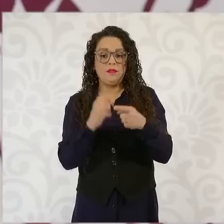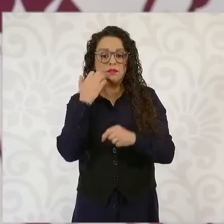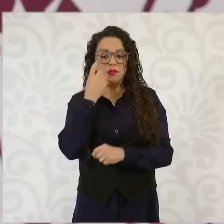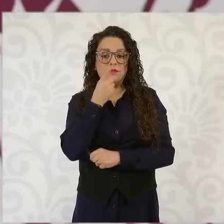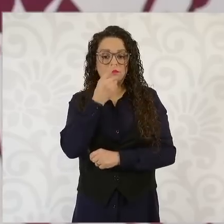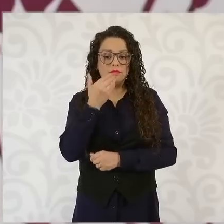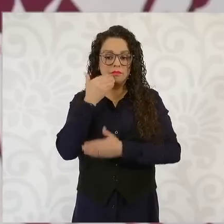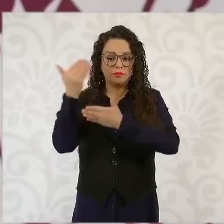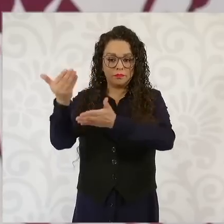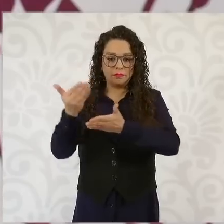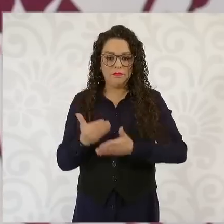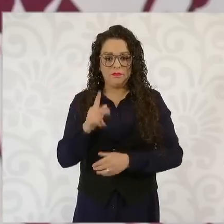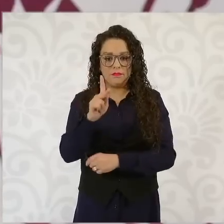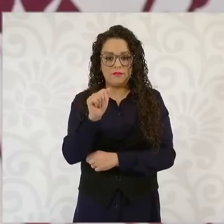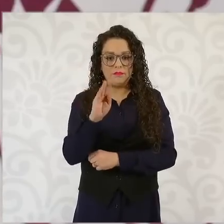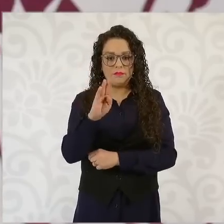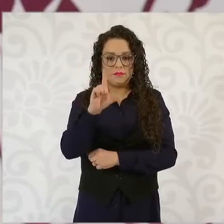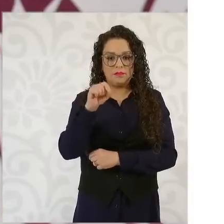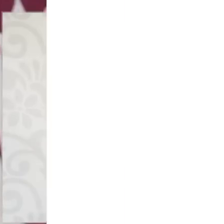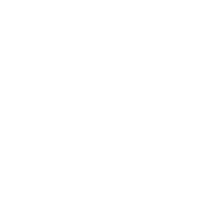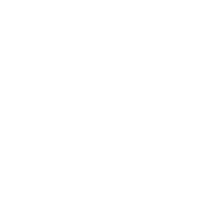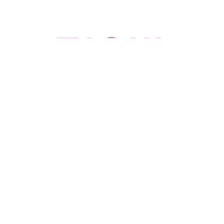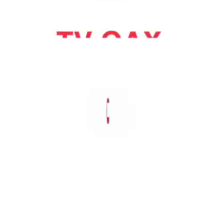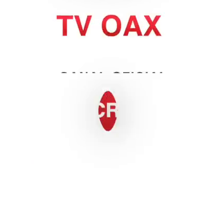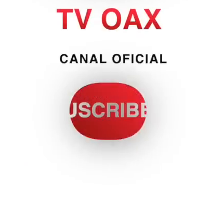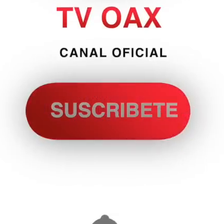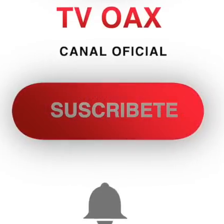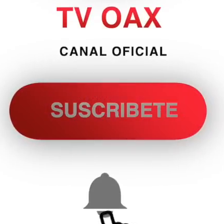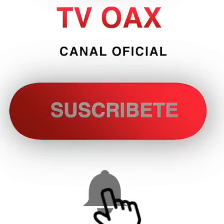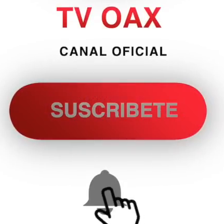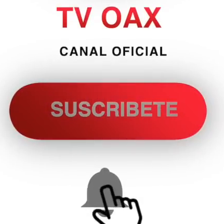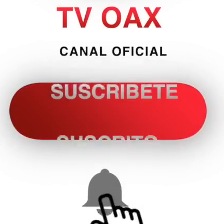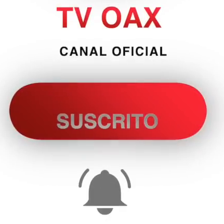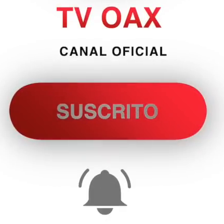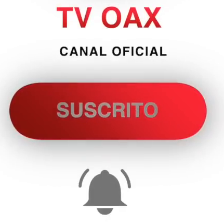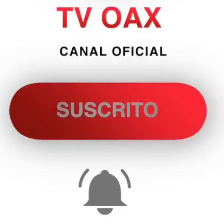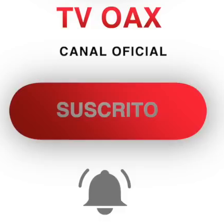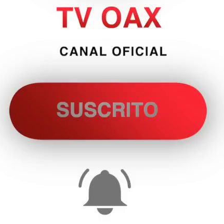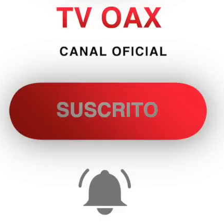Pablo Moreno de mave que ahora nos va a decir enes palabras la inversión que van